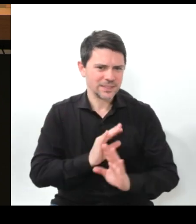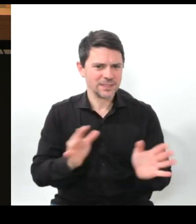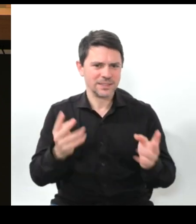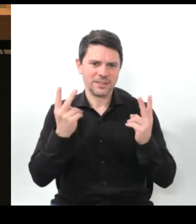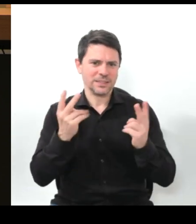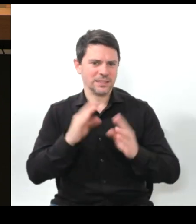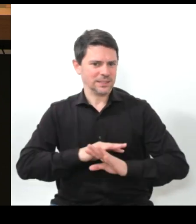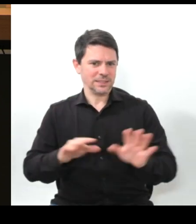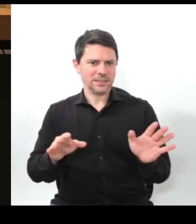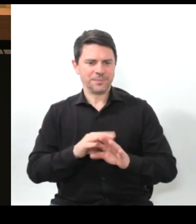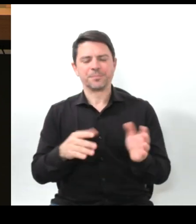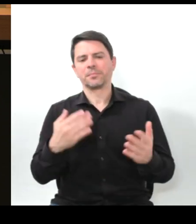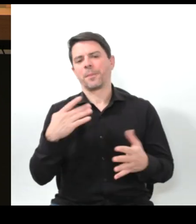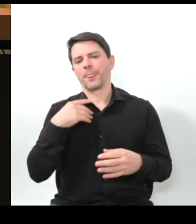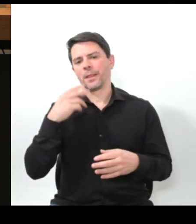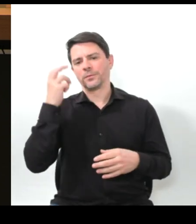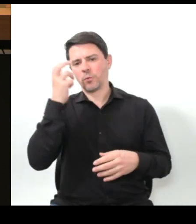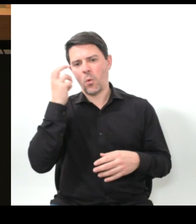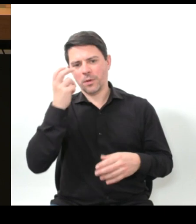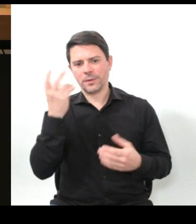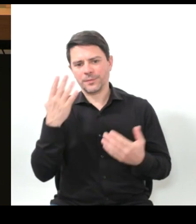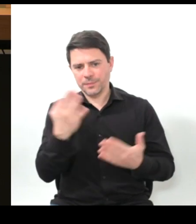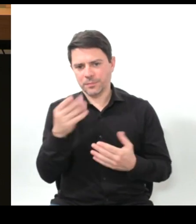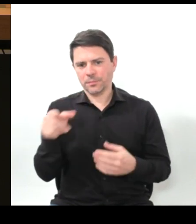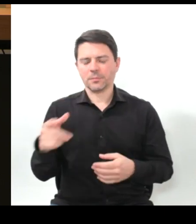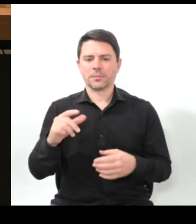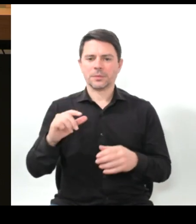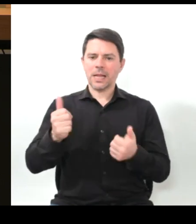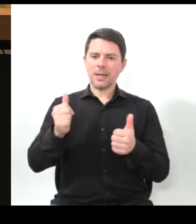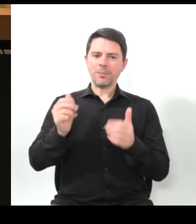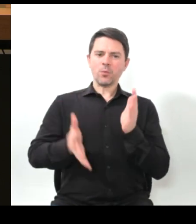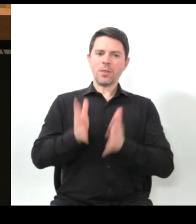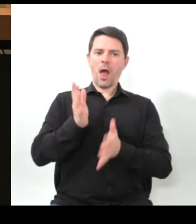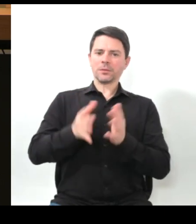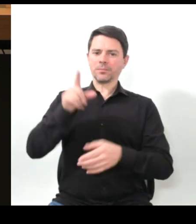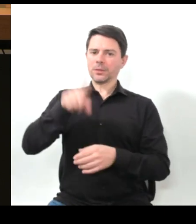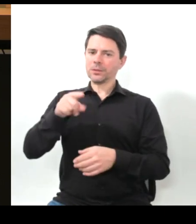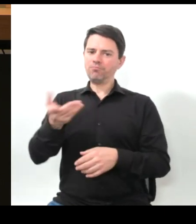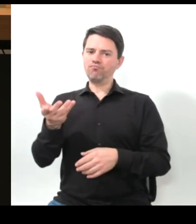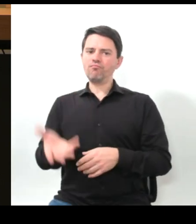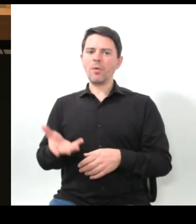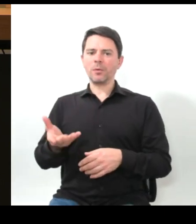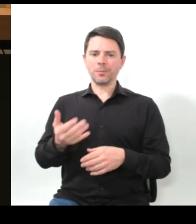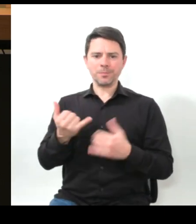Unser Nachwuchs darf keine Sekunde das Gefühl bekommen, hier kümmert sich niemand um meine Situation.